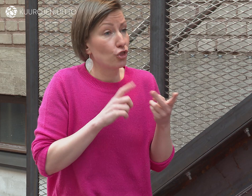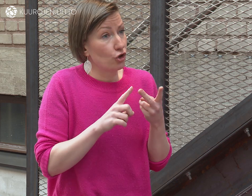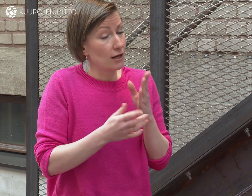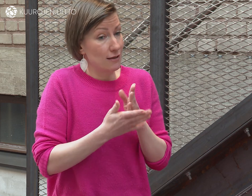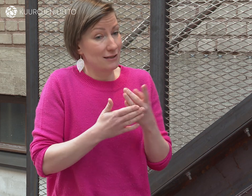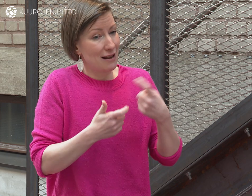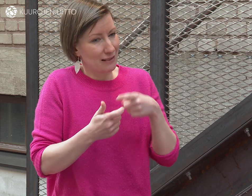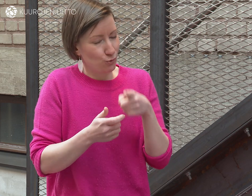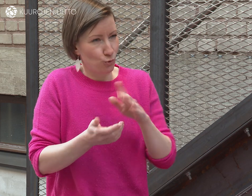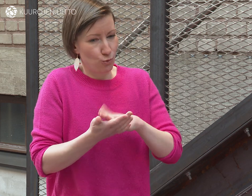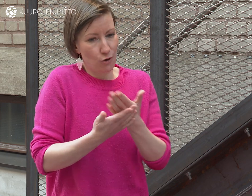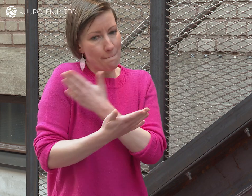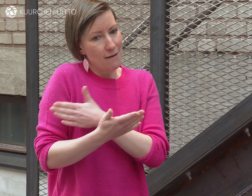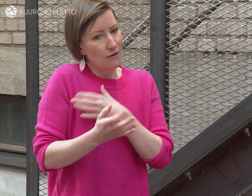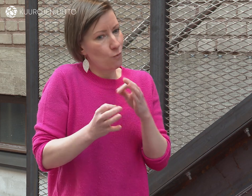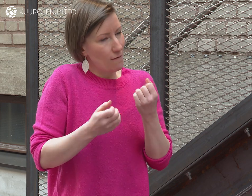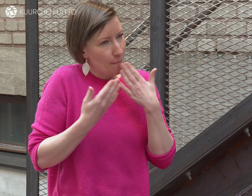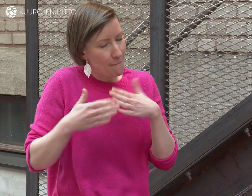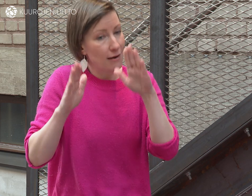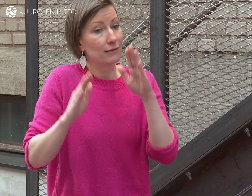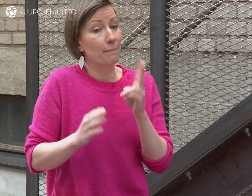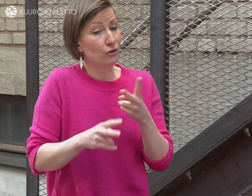Miten tulkkauspalvelua sitten voisi parantaa?